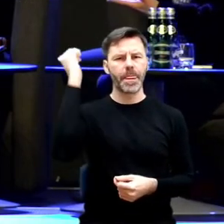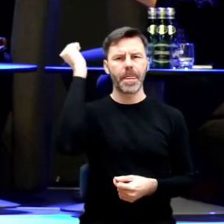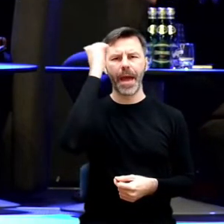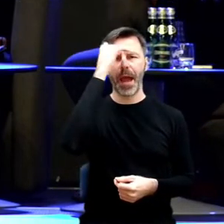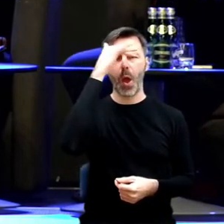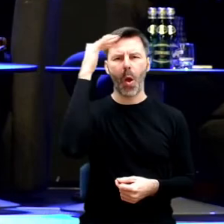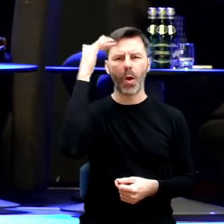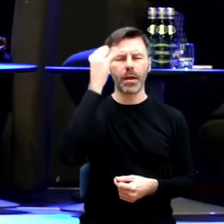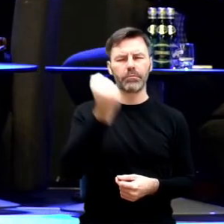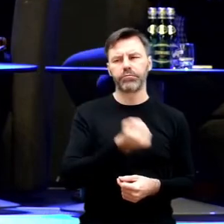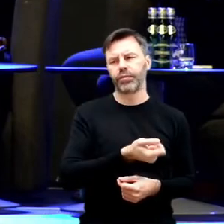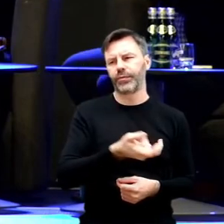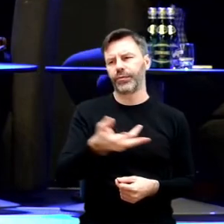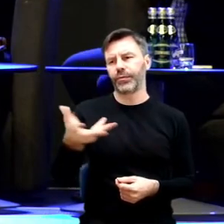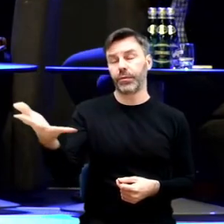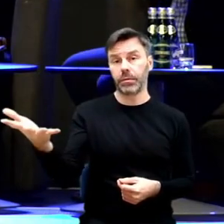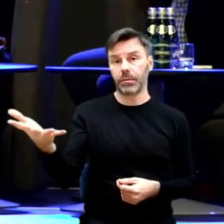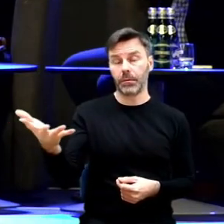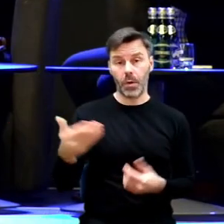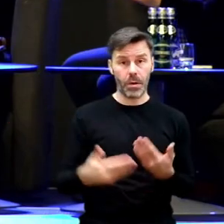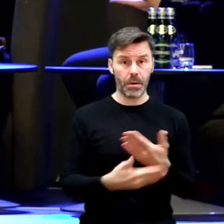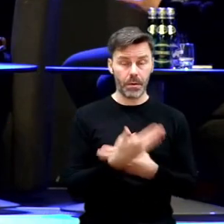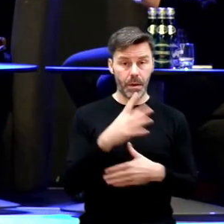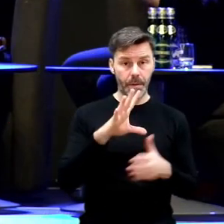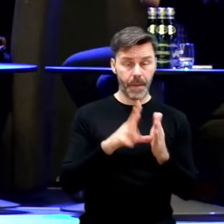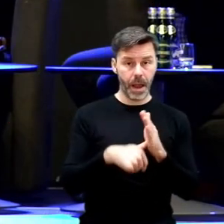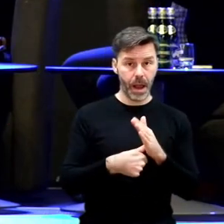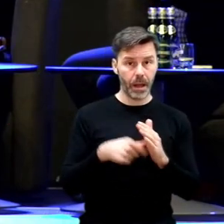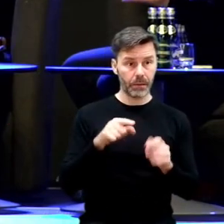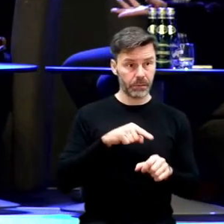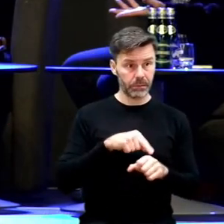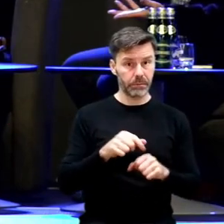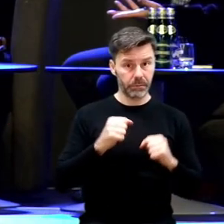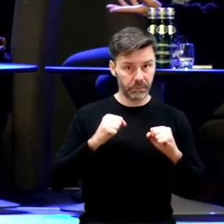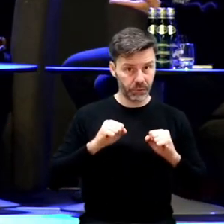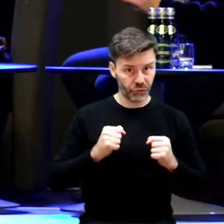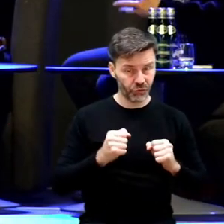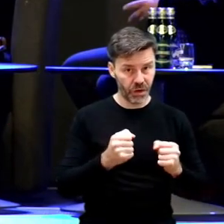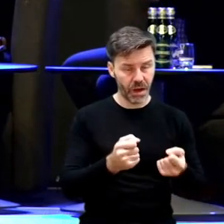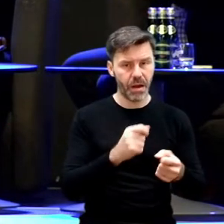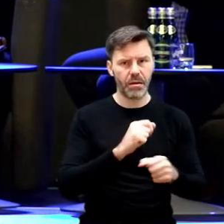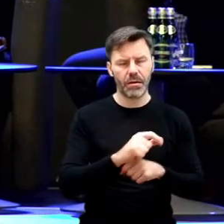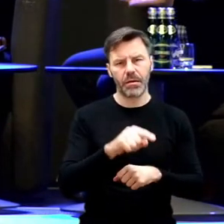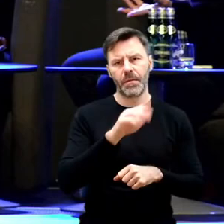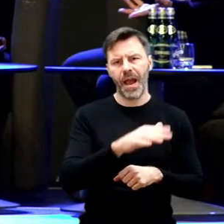że te miasta często są jakoś zdeterminowane, bo pełnią takie lub inne funkcje, bo właśnie są na tym szlaku,